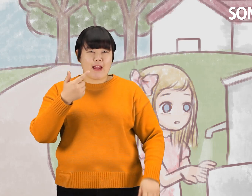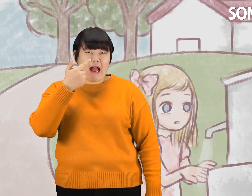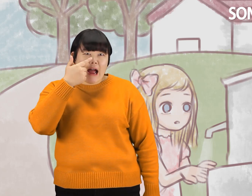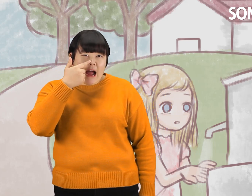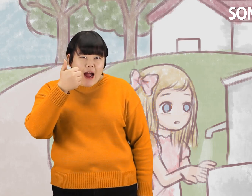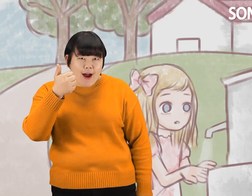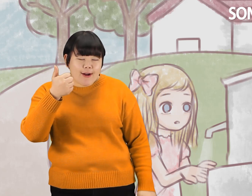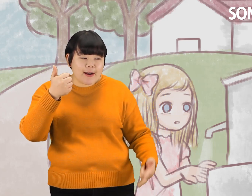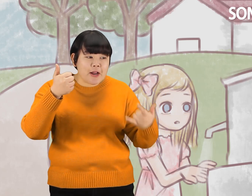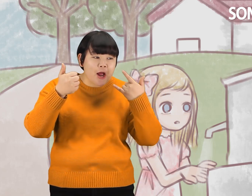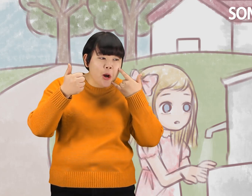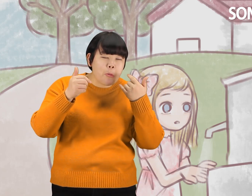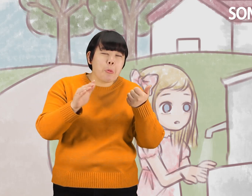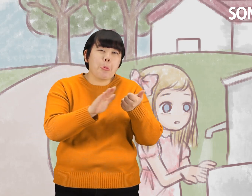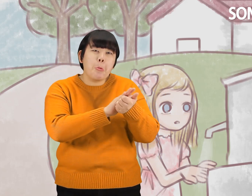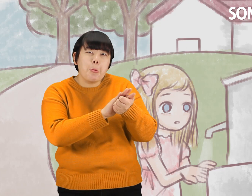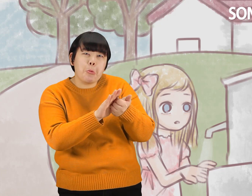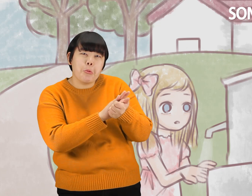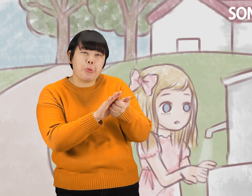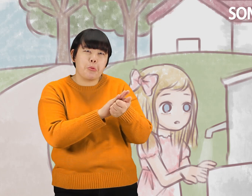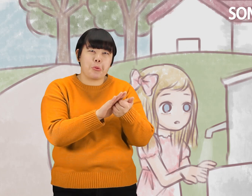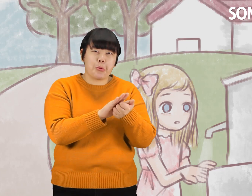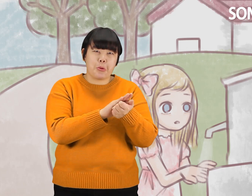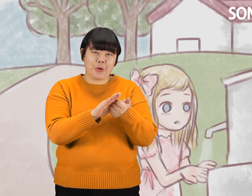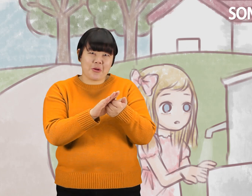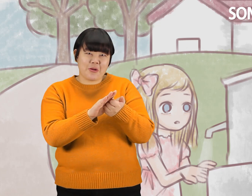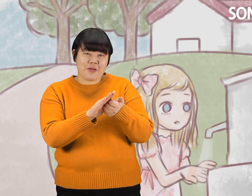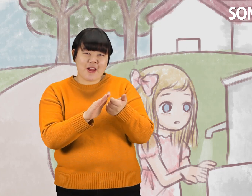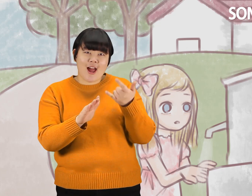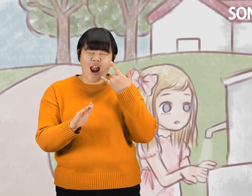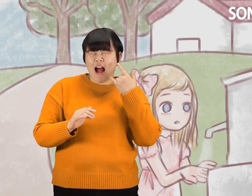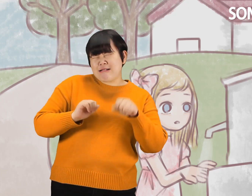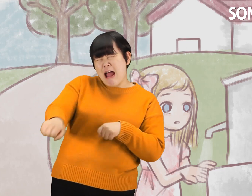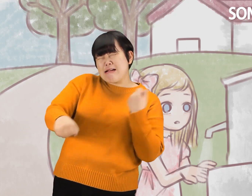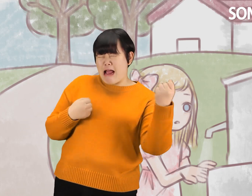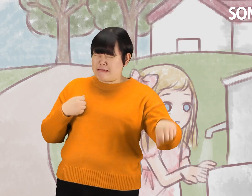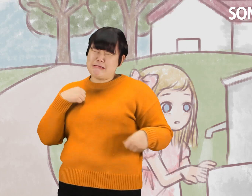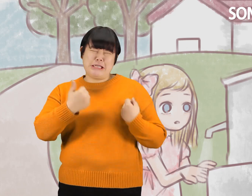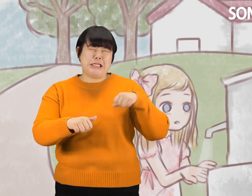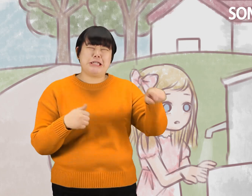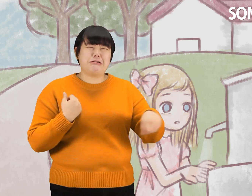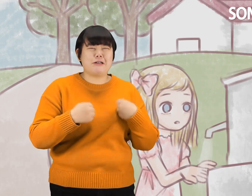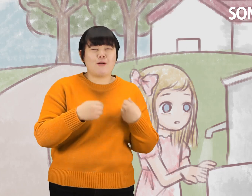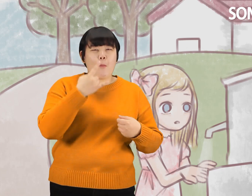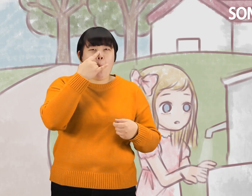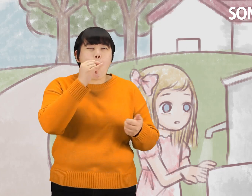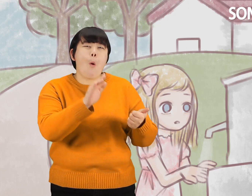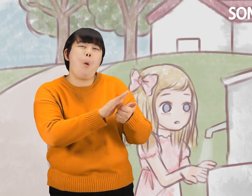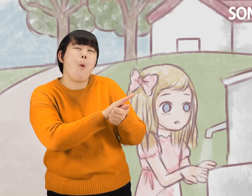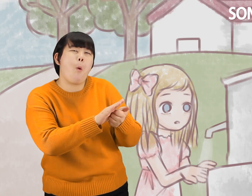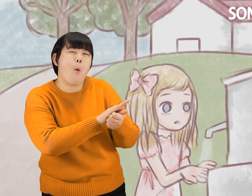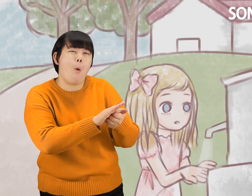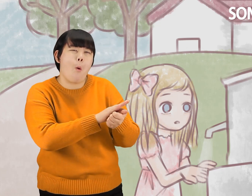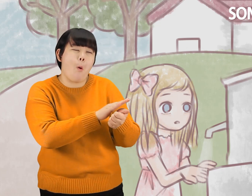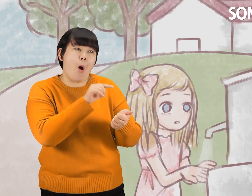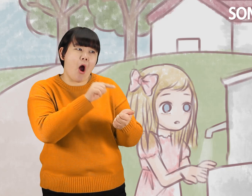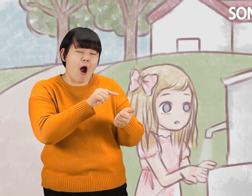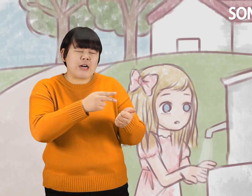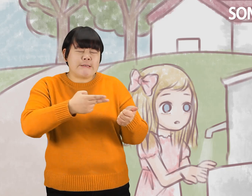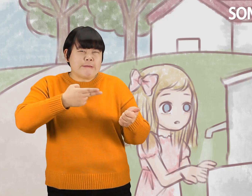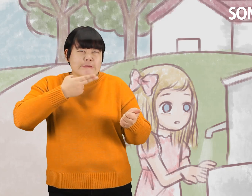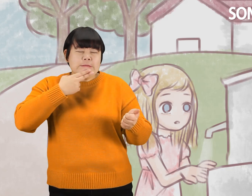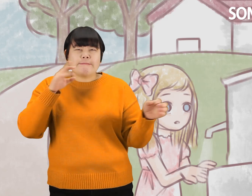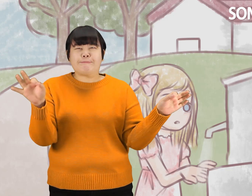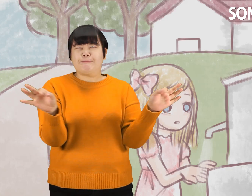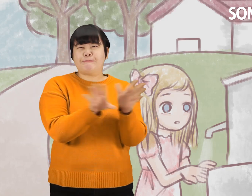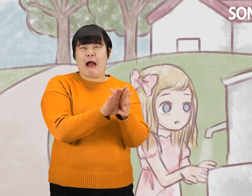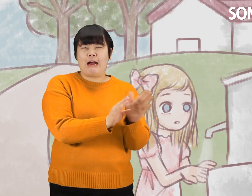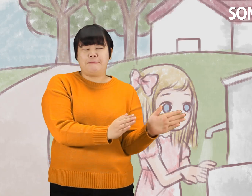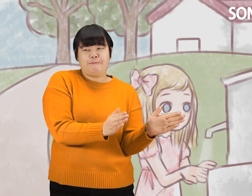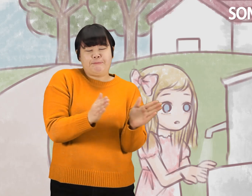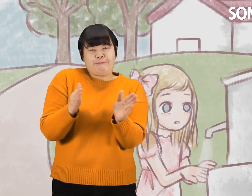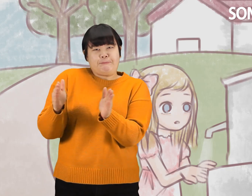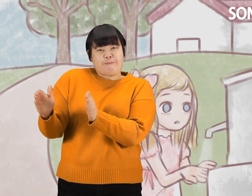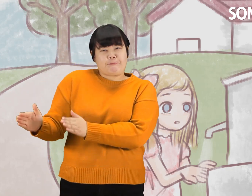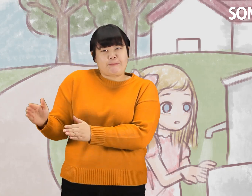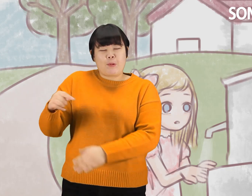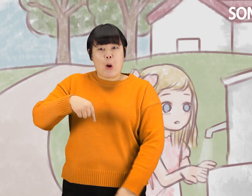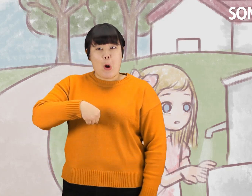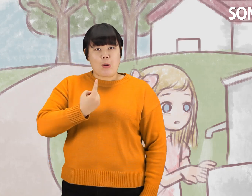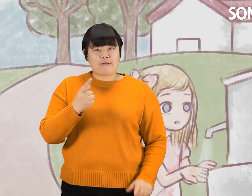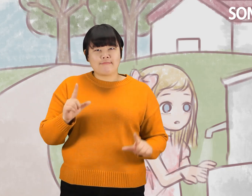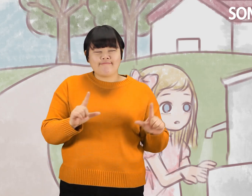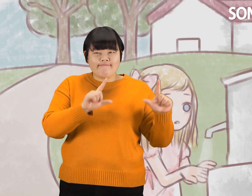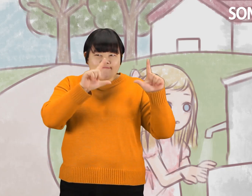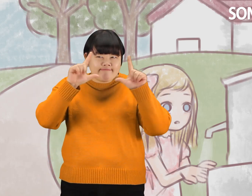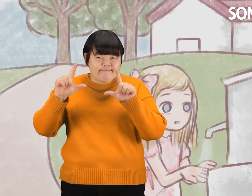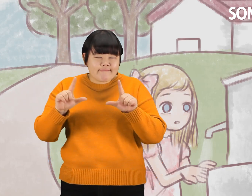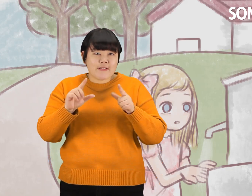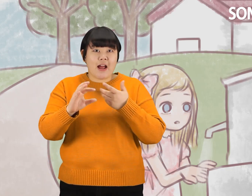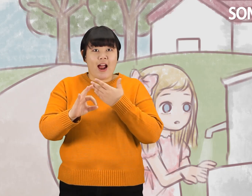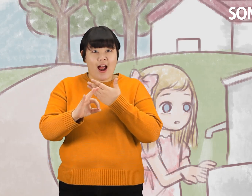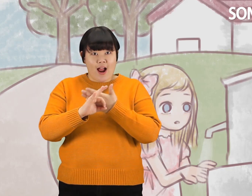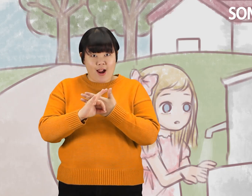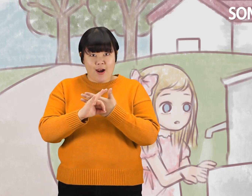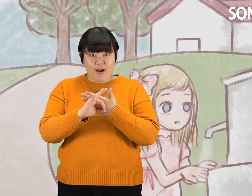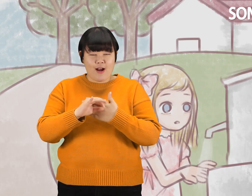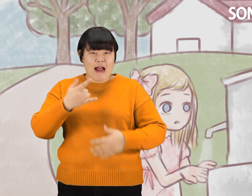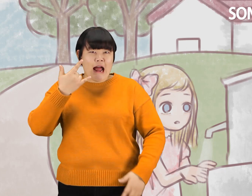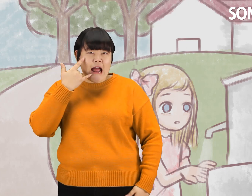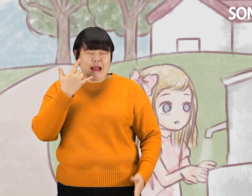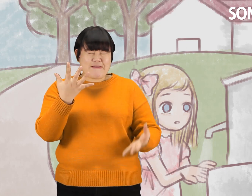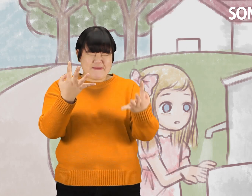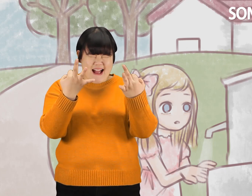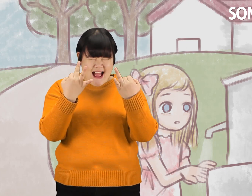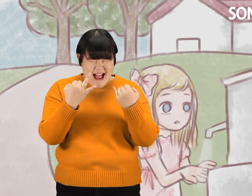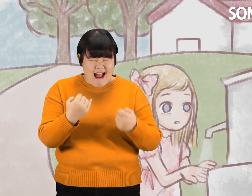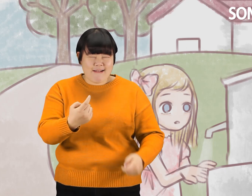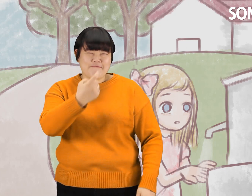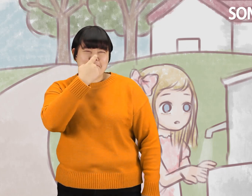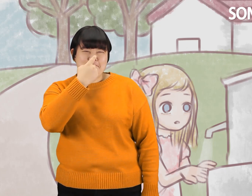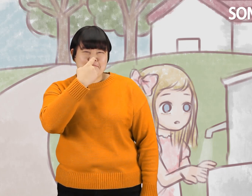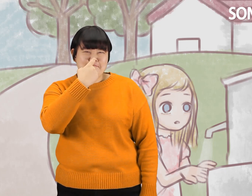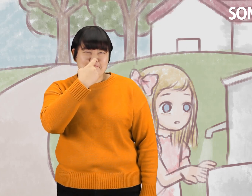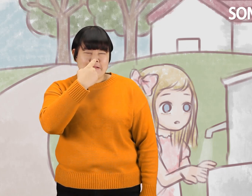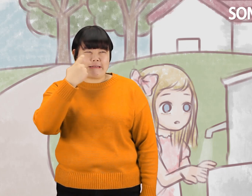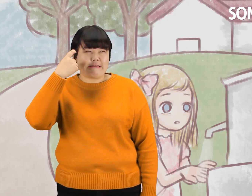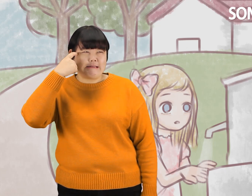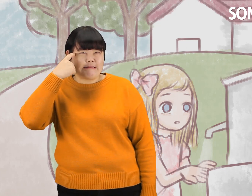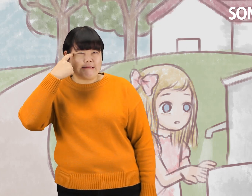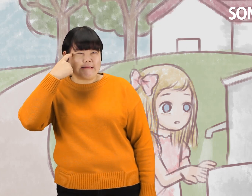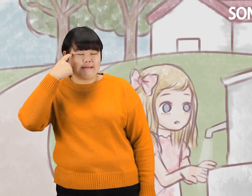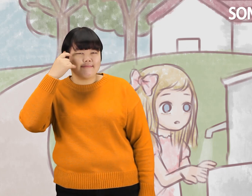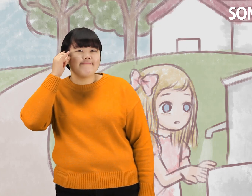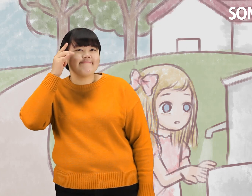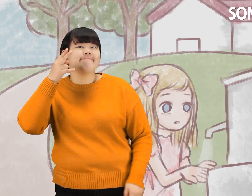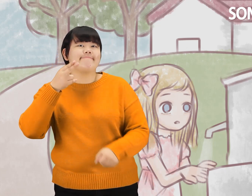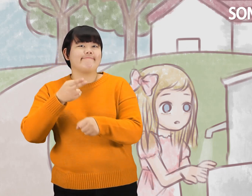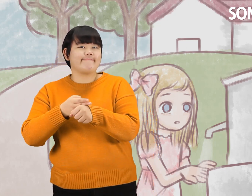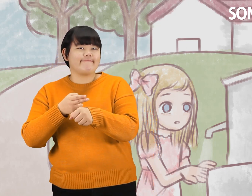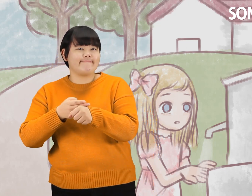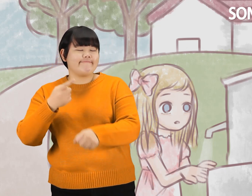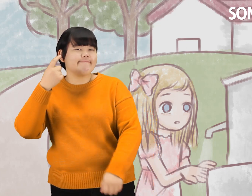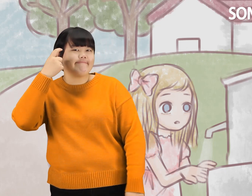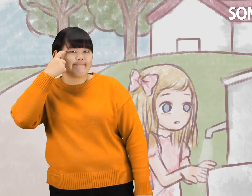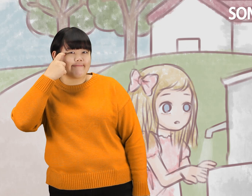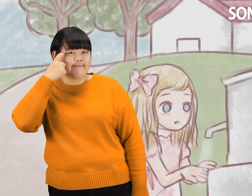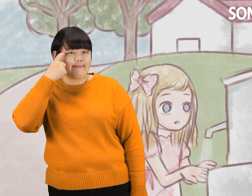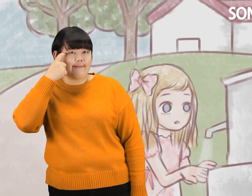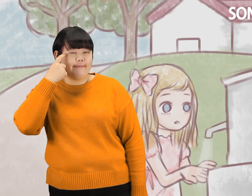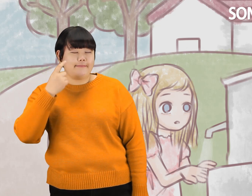親しい父と甘えを受け入れてくれる母がないところで生活すると、ヘレンは多くを学ぶことができると思いましたよ。